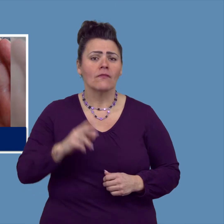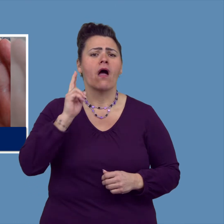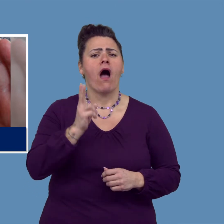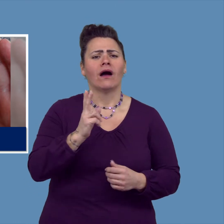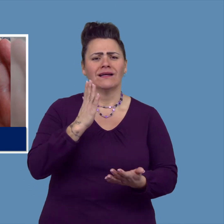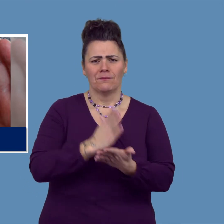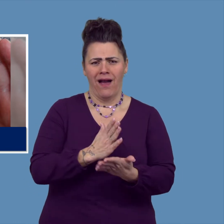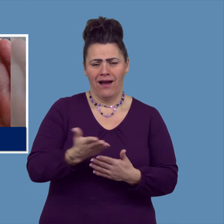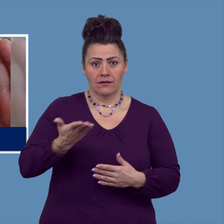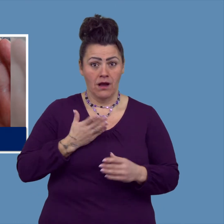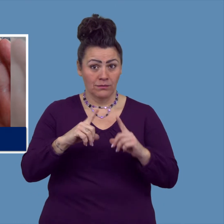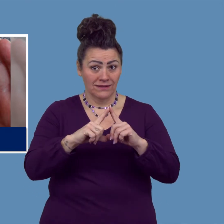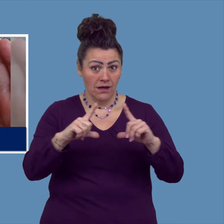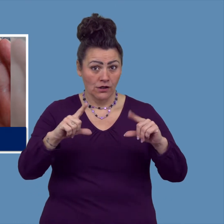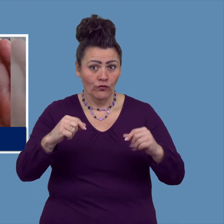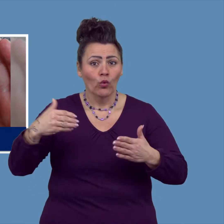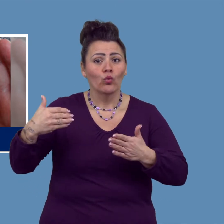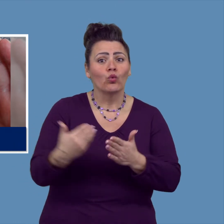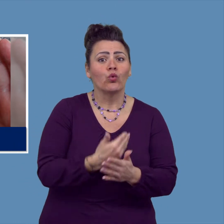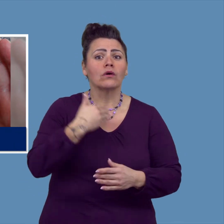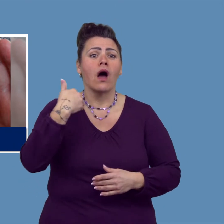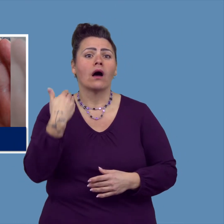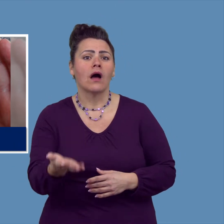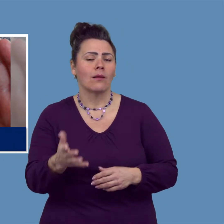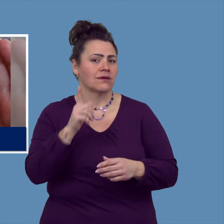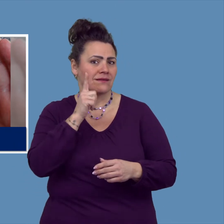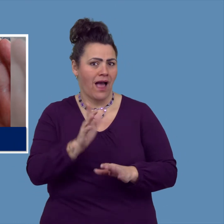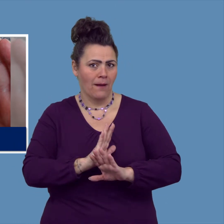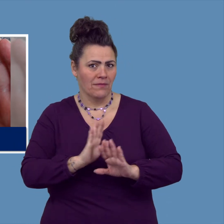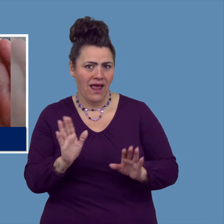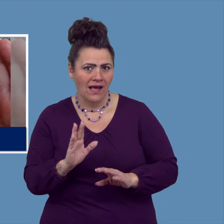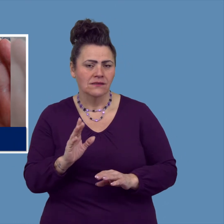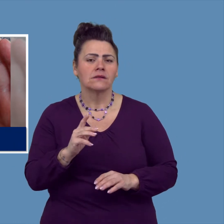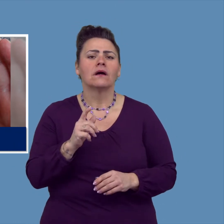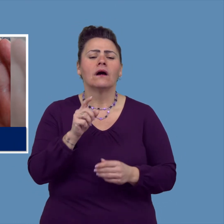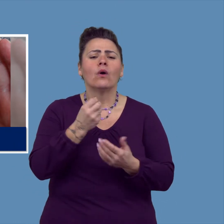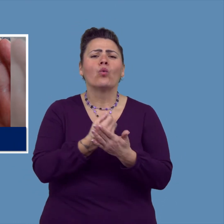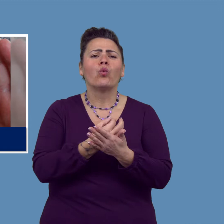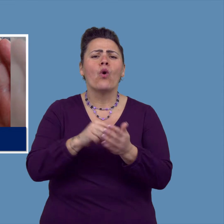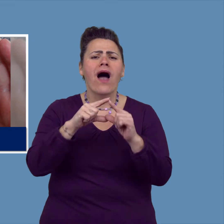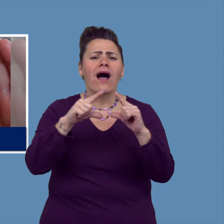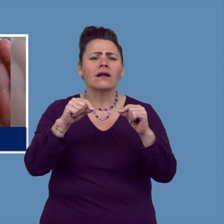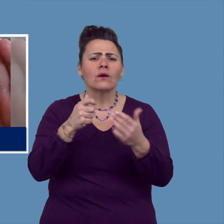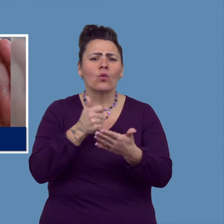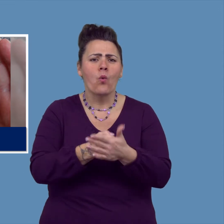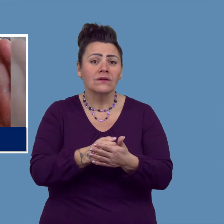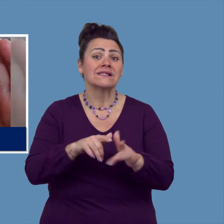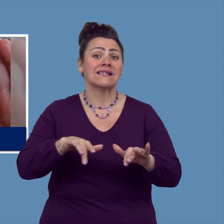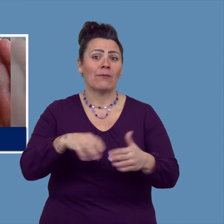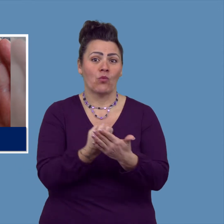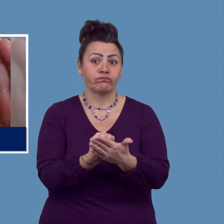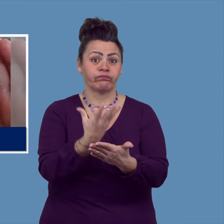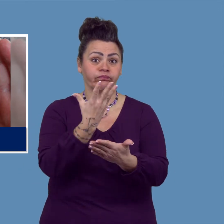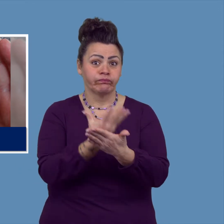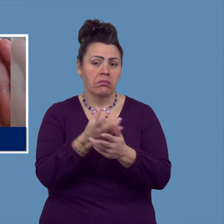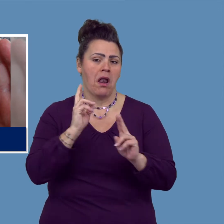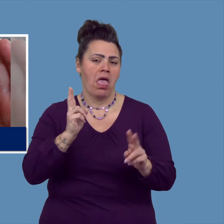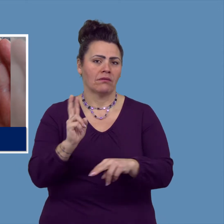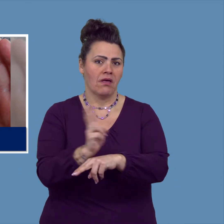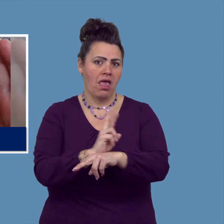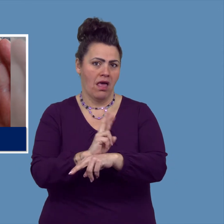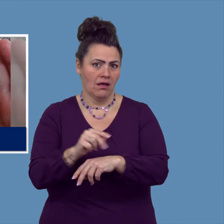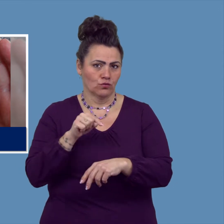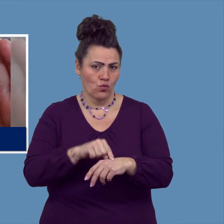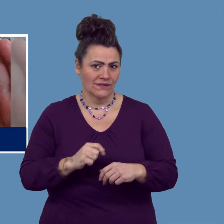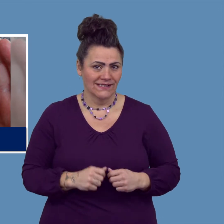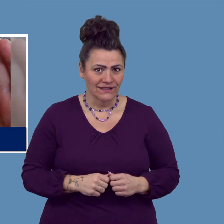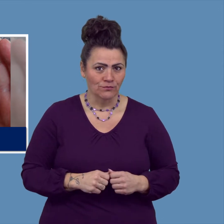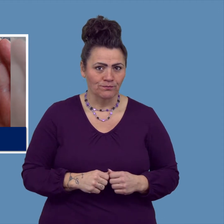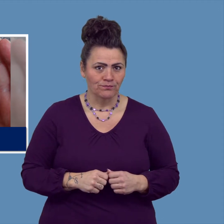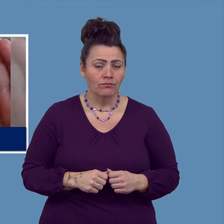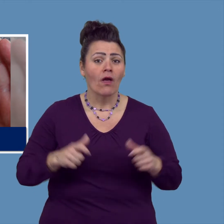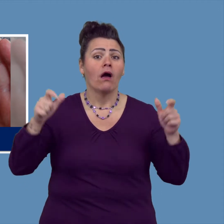Nem kell új igazolványokat kiadni, a QR-kód alapján lehet ellenőrizni az igazolványt.